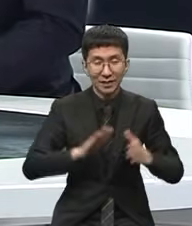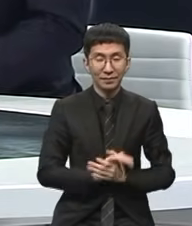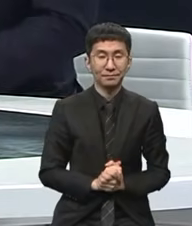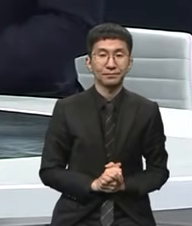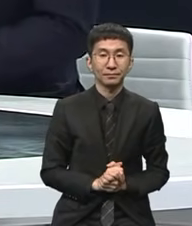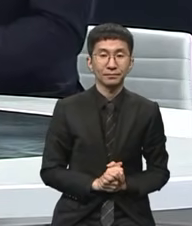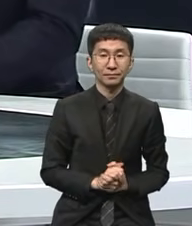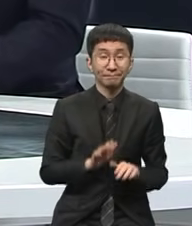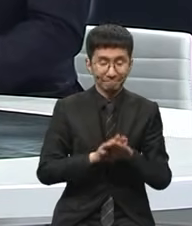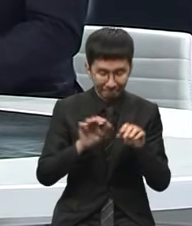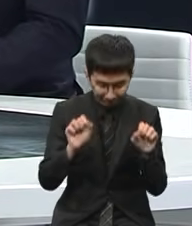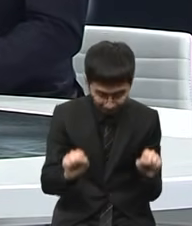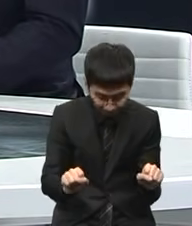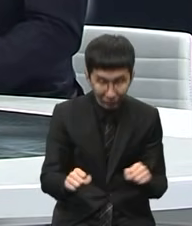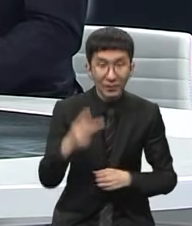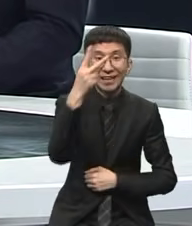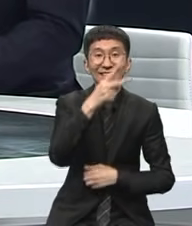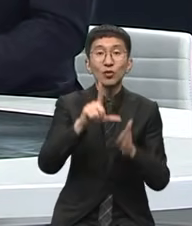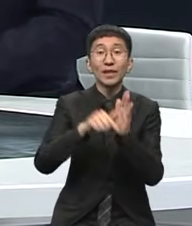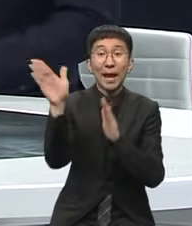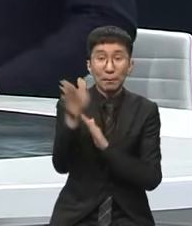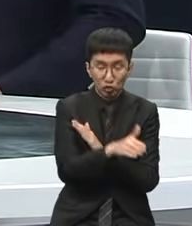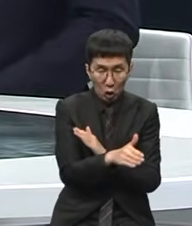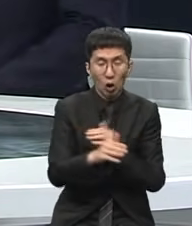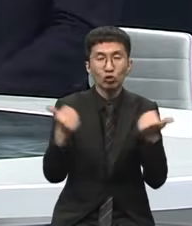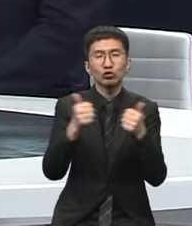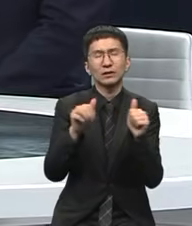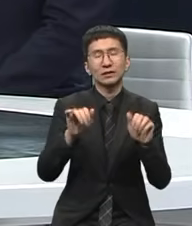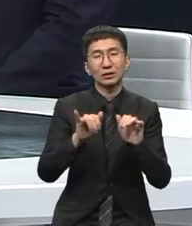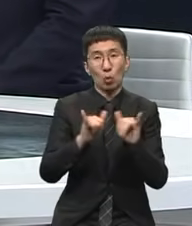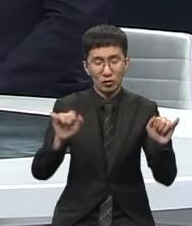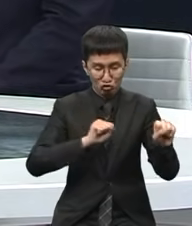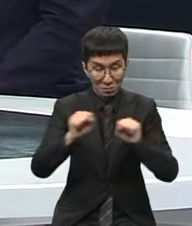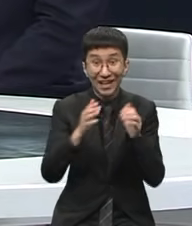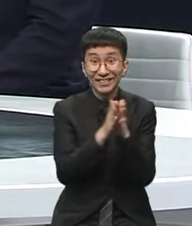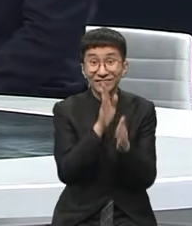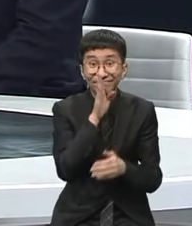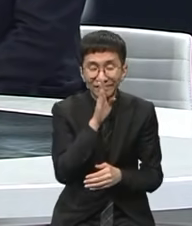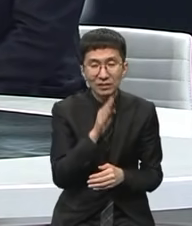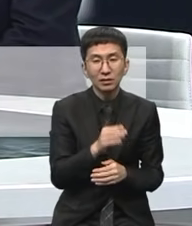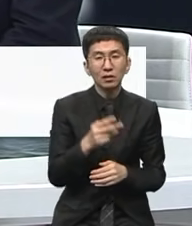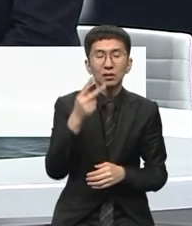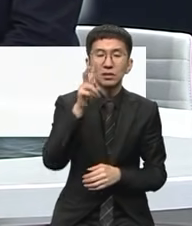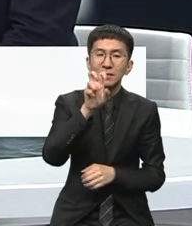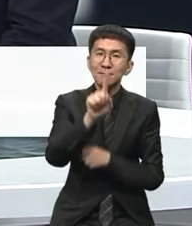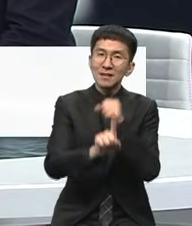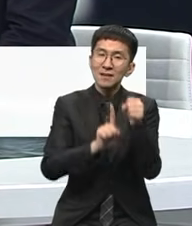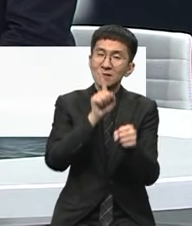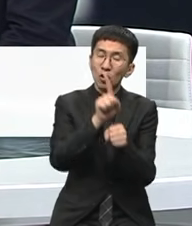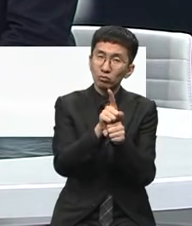안녕하십니까? 안녕하세요. (앵커) 2000년에 정계에 입문을 하신 거니까 20년 만에 대선 출마를 선언했는데 오늘 좀 어떤 기분이 드셨나요?